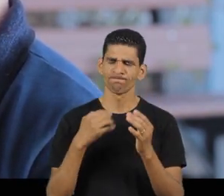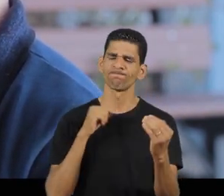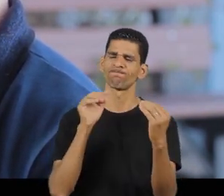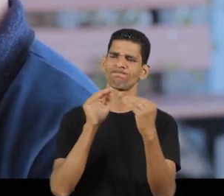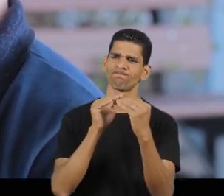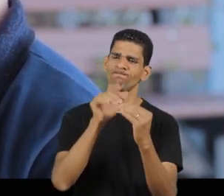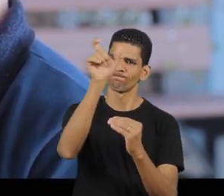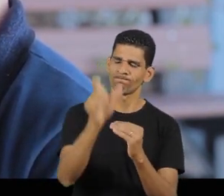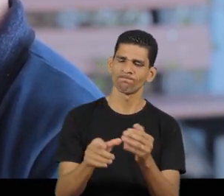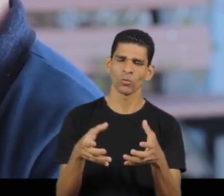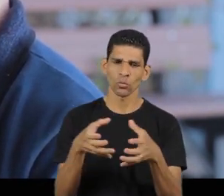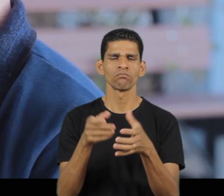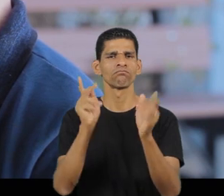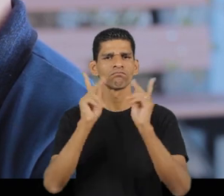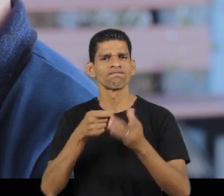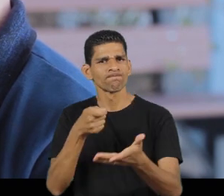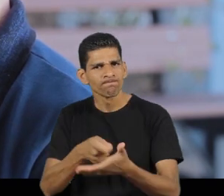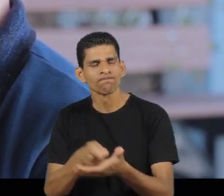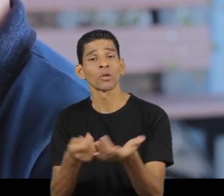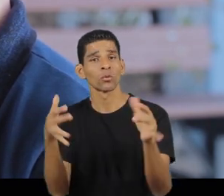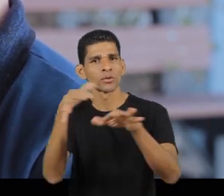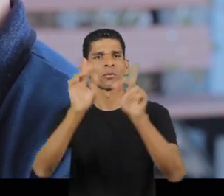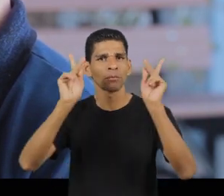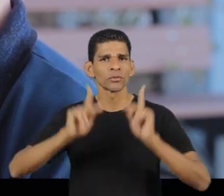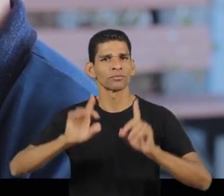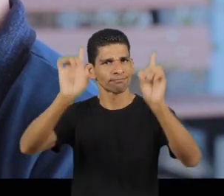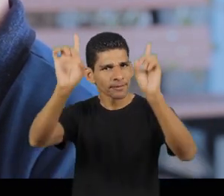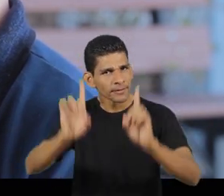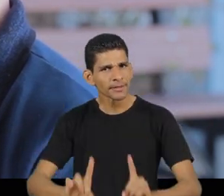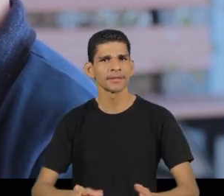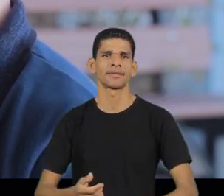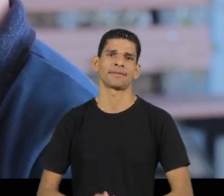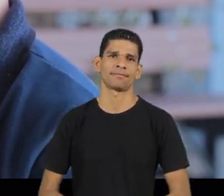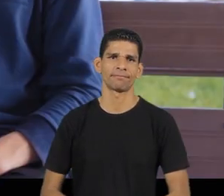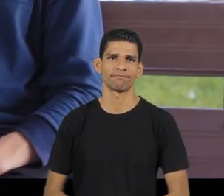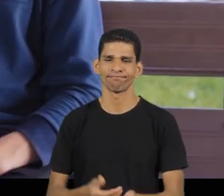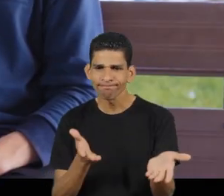identifiquei com a causa da da inclusão das pessoas com deficiência, da